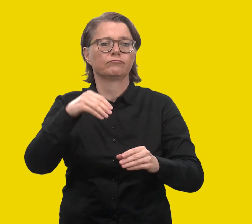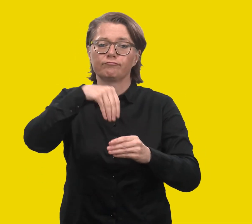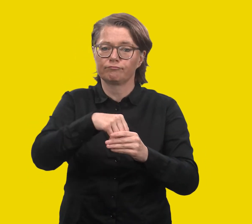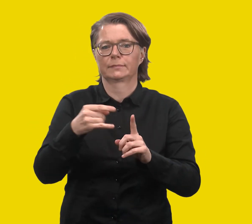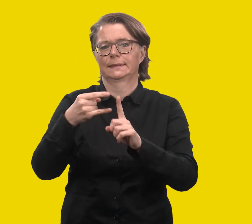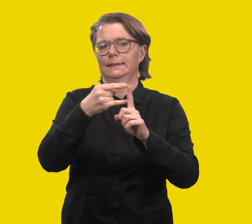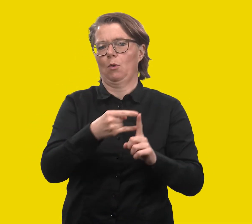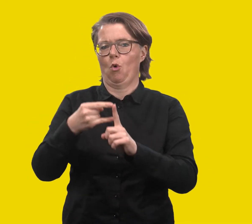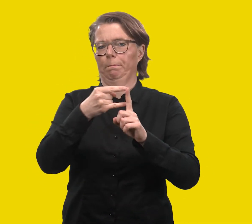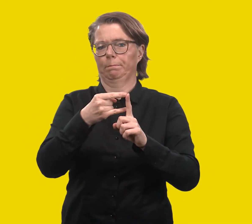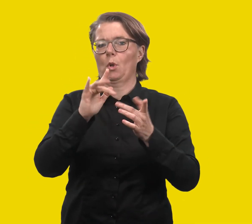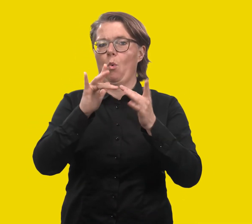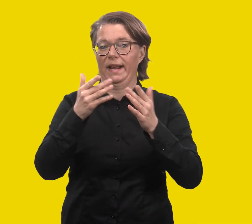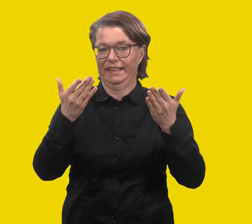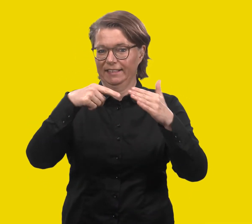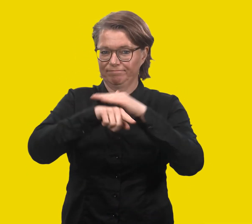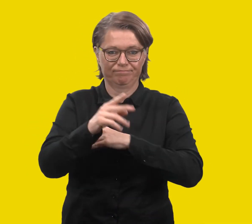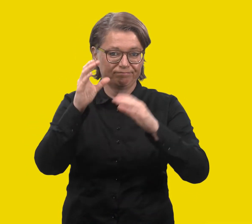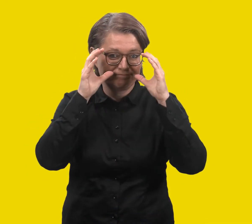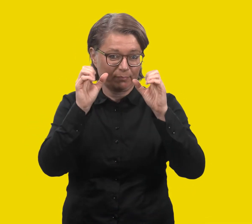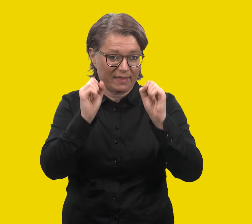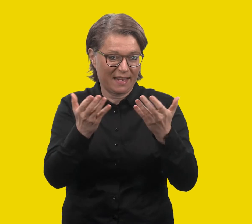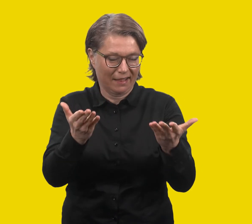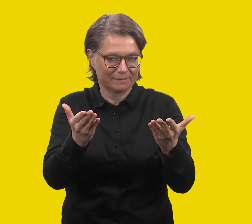und findet online über Zoom statt.